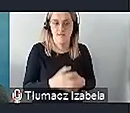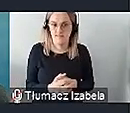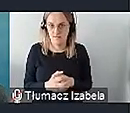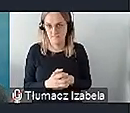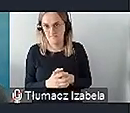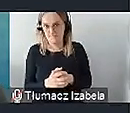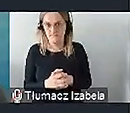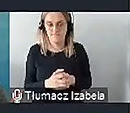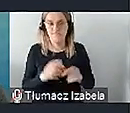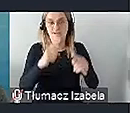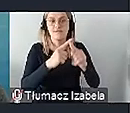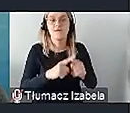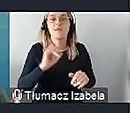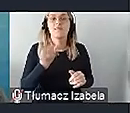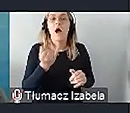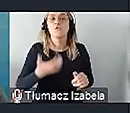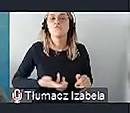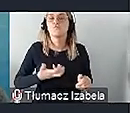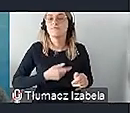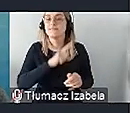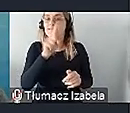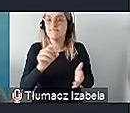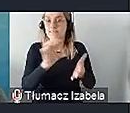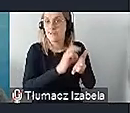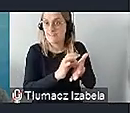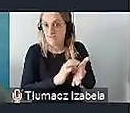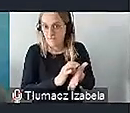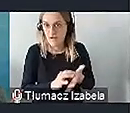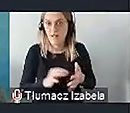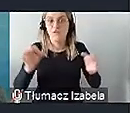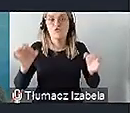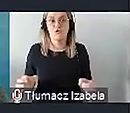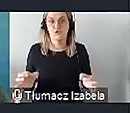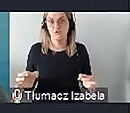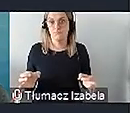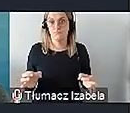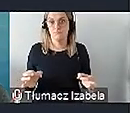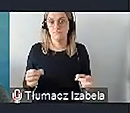To taka ankietka, jak się państwo czują z rysowaniem na dziś. Są cztery odpowiedzi.